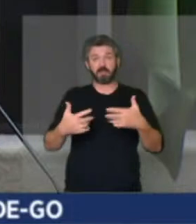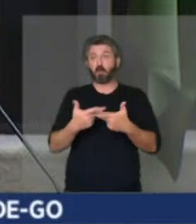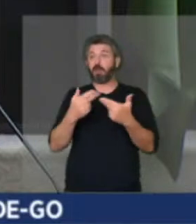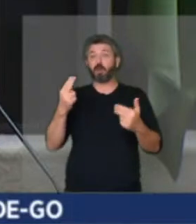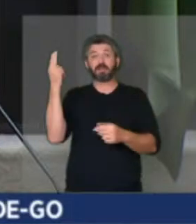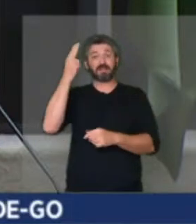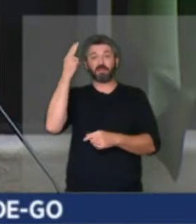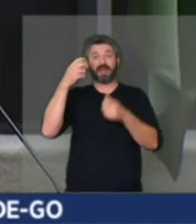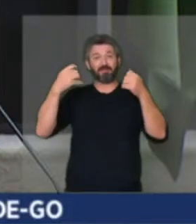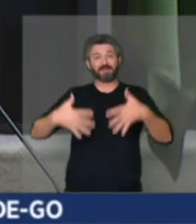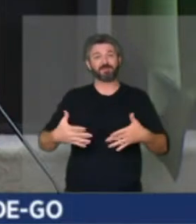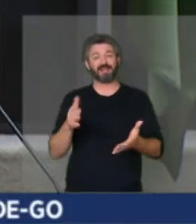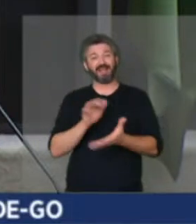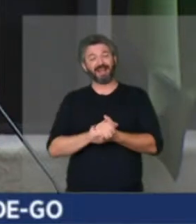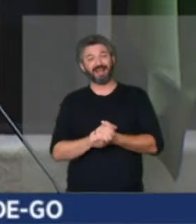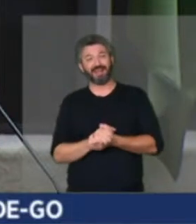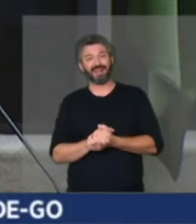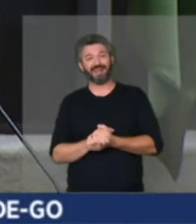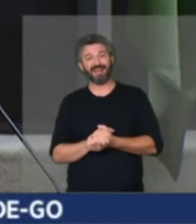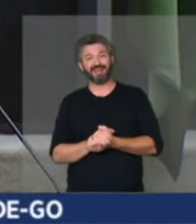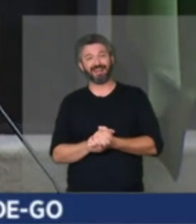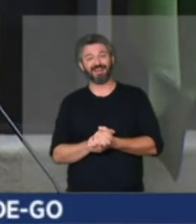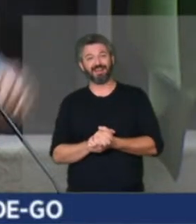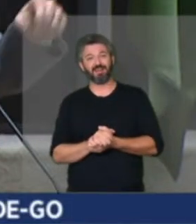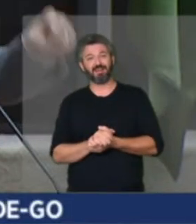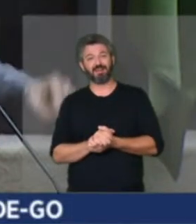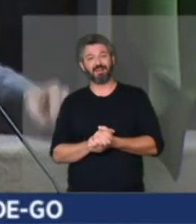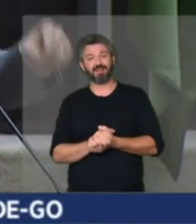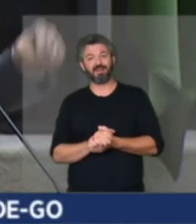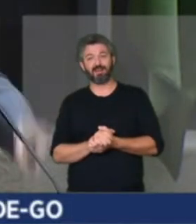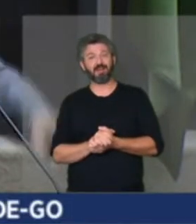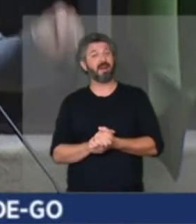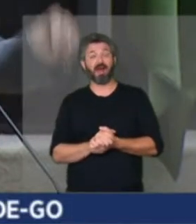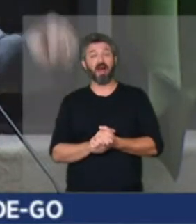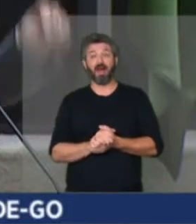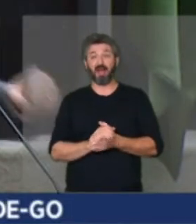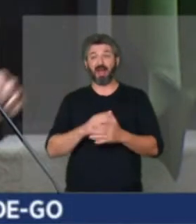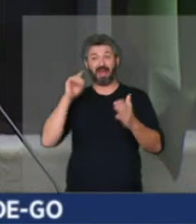VEL. , ESSA DENÚNCIA CAIU COMO UMA BOMBA . A ECONOMIA